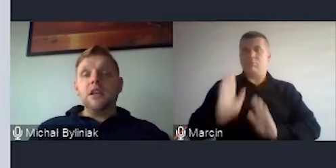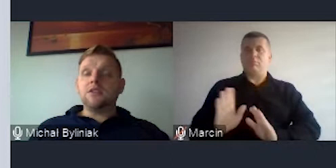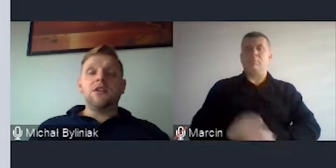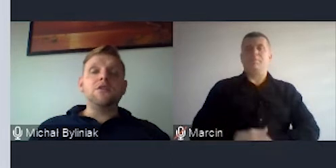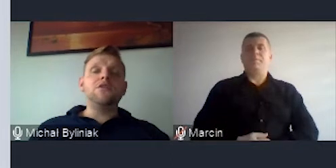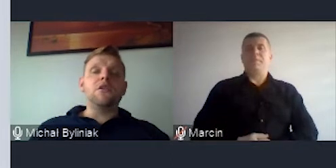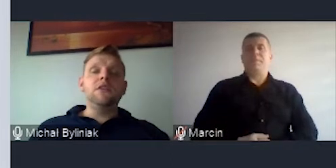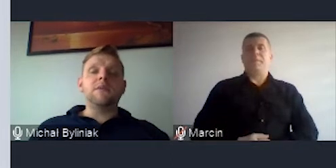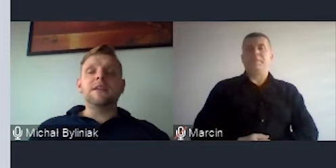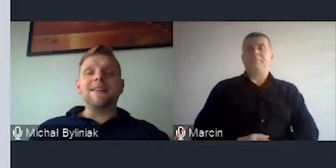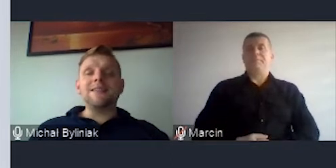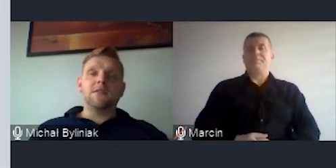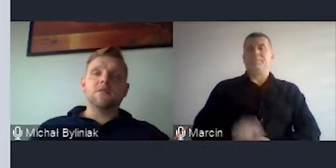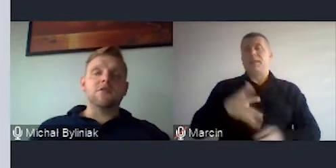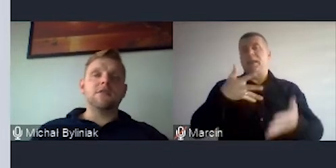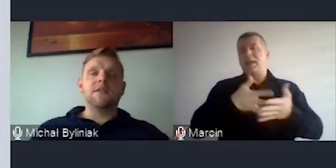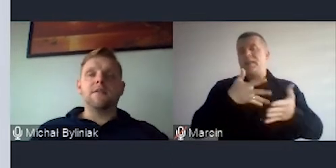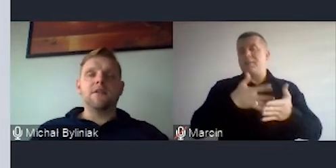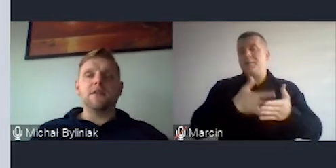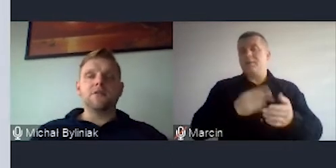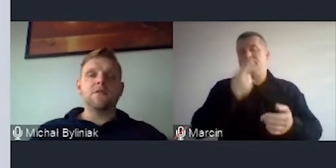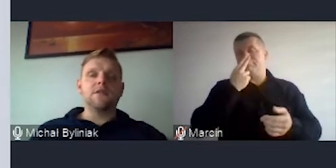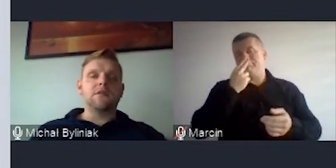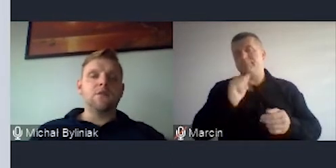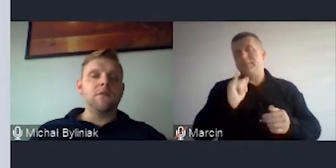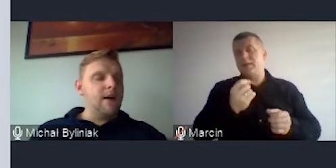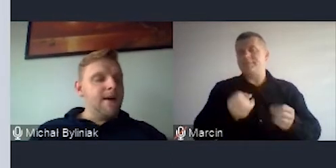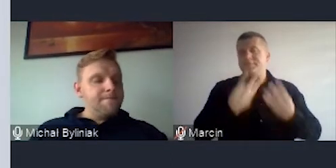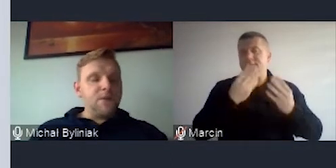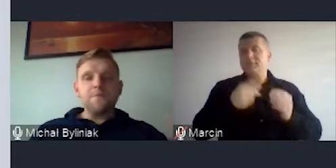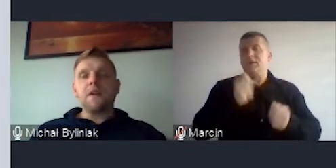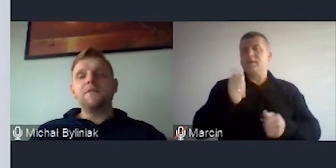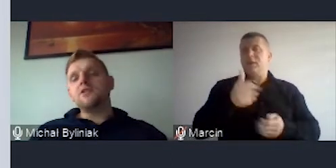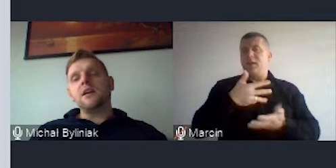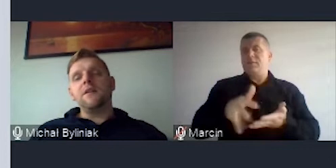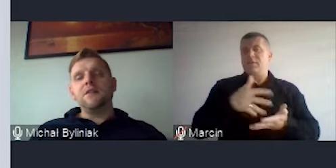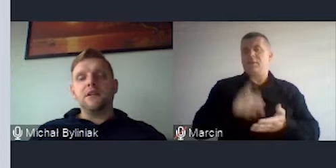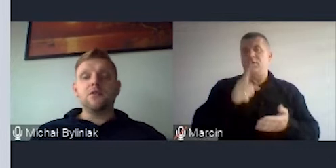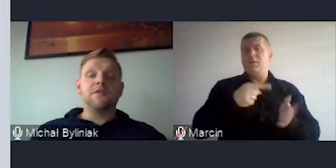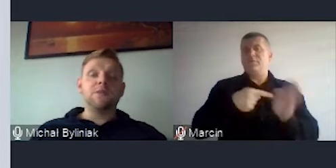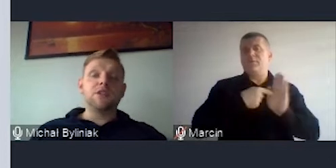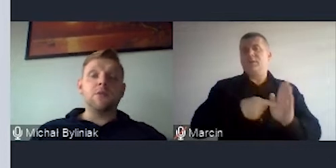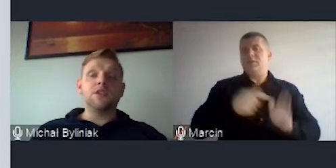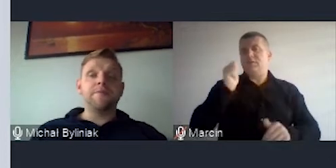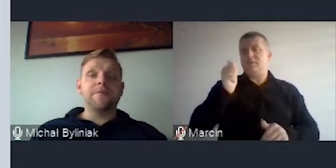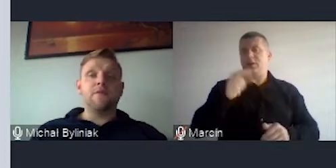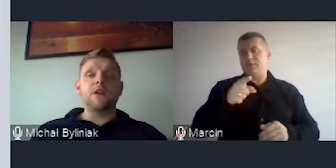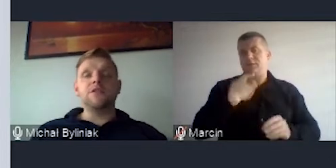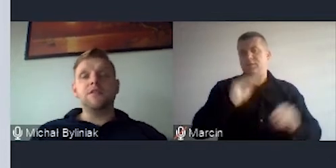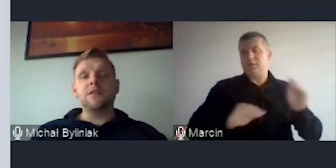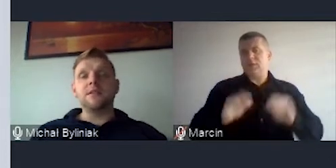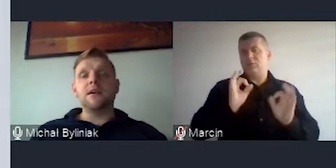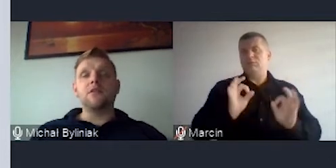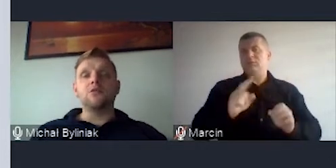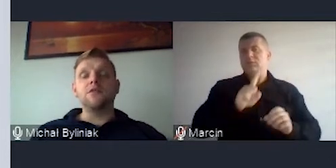Jeśli chodzi o interpretacje dotyczące kwalifikowalności wydatków, to wytycznej kwalifikowalności w tym kształcie właśnie z 2019 roku,